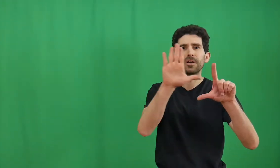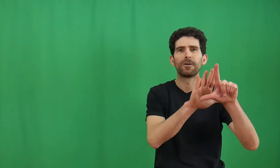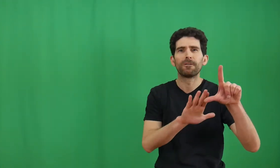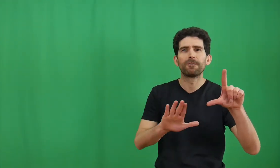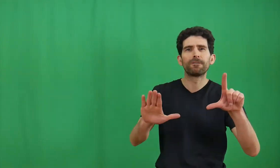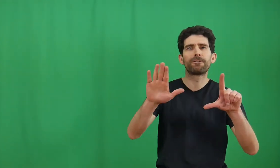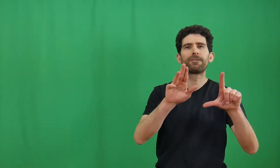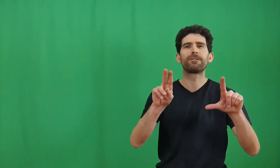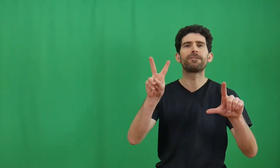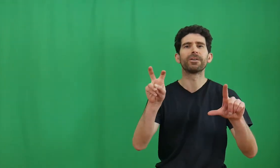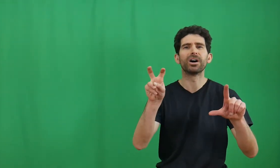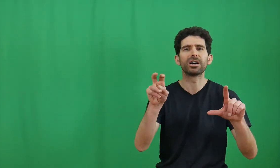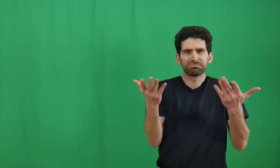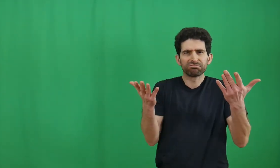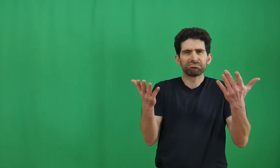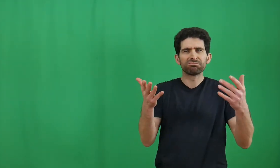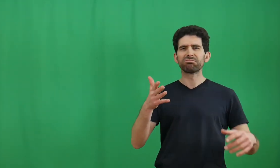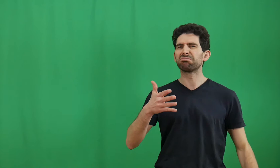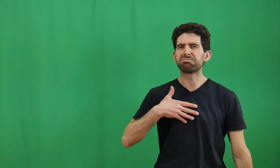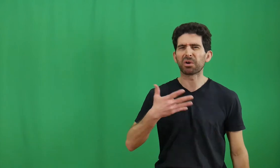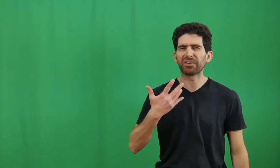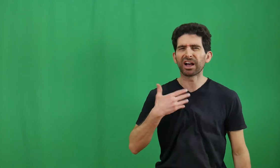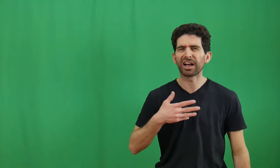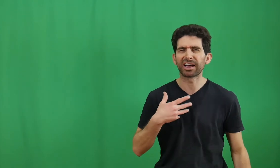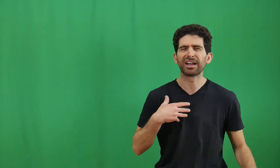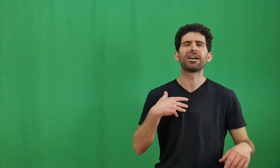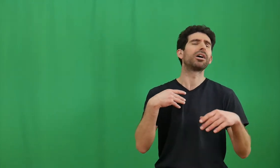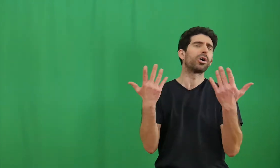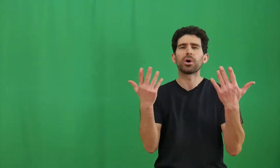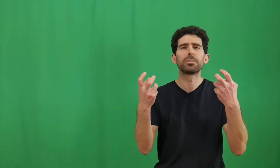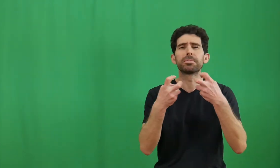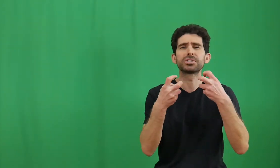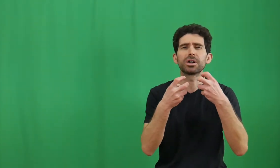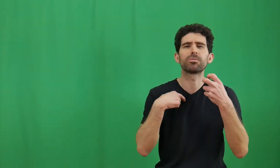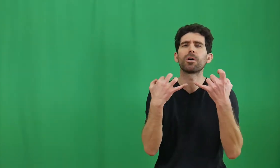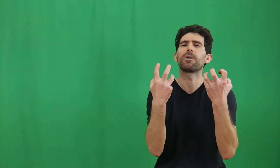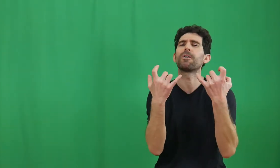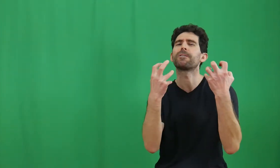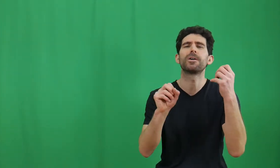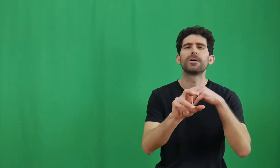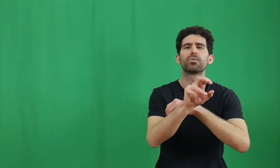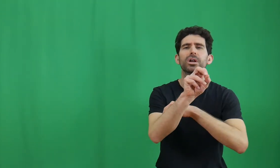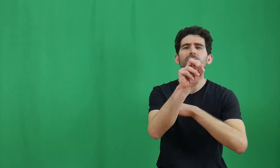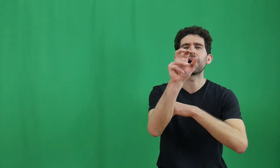Le fond vert, c'est pourquoi faire ? Alors, par exemple, j'ai envie de voyager.